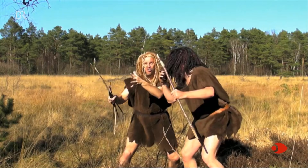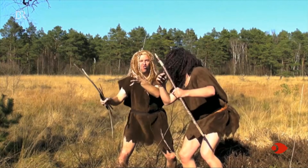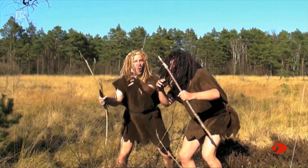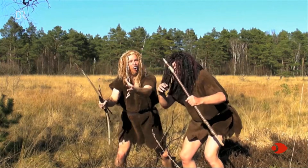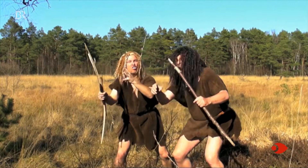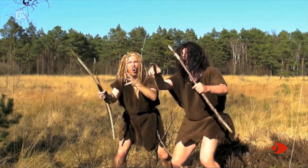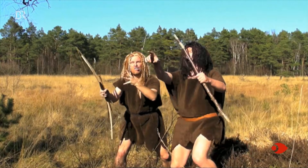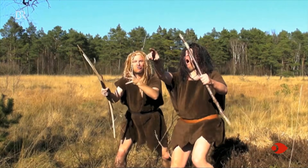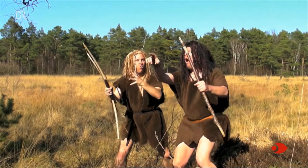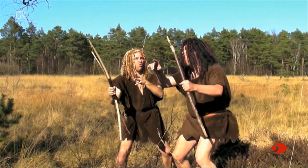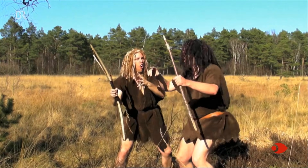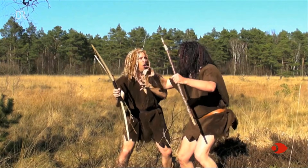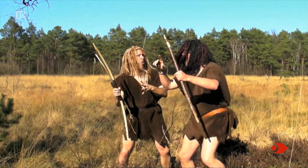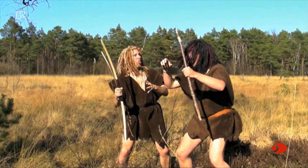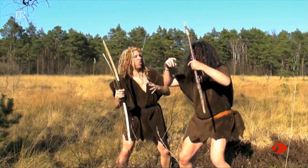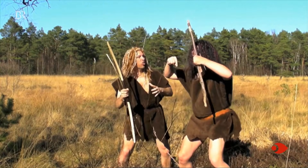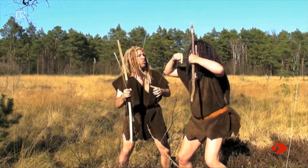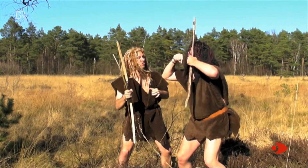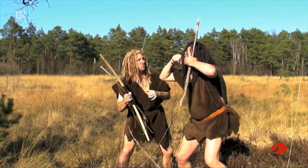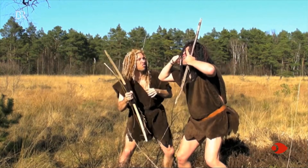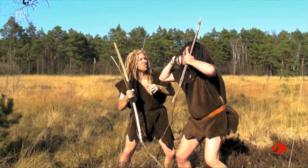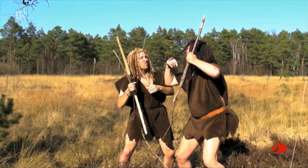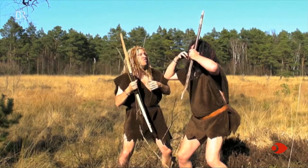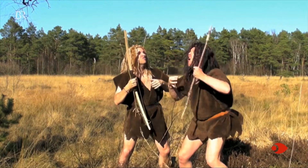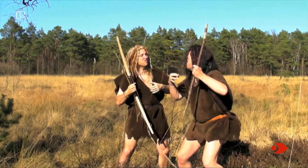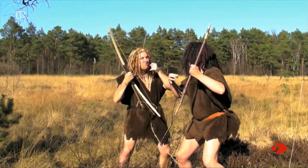Ah! Säbelzahntiger!